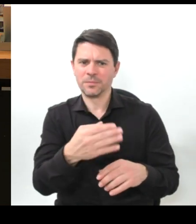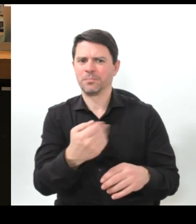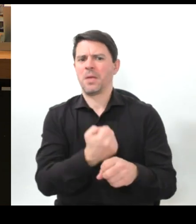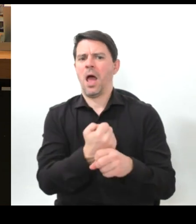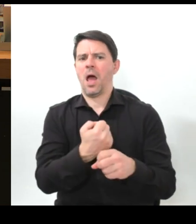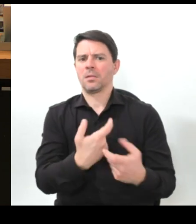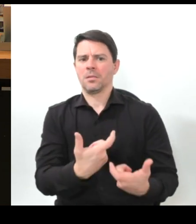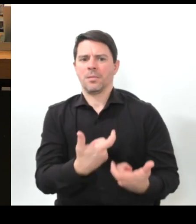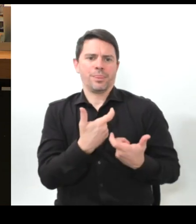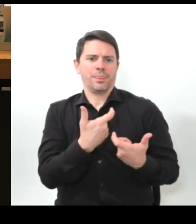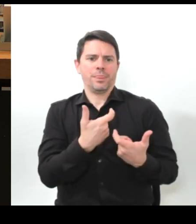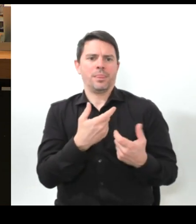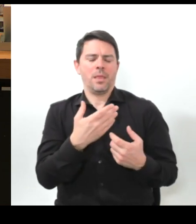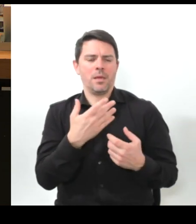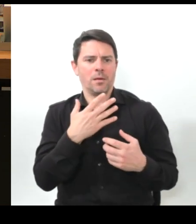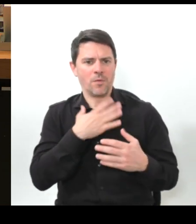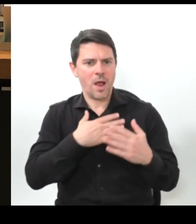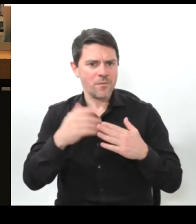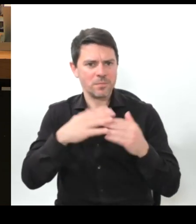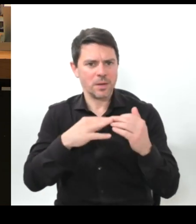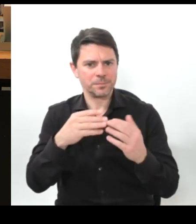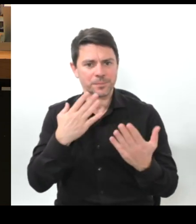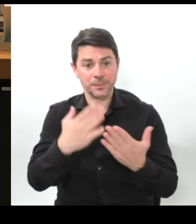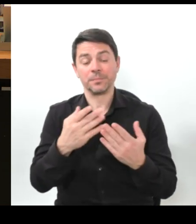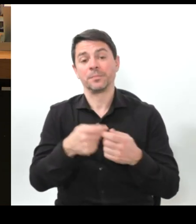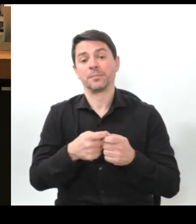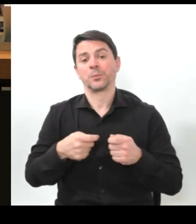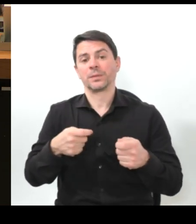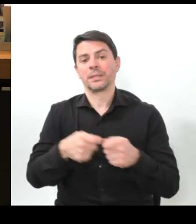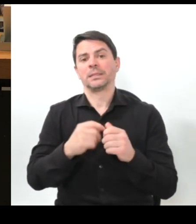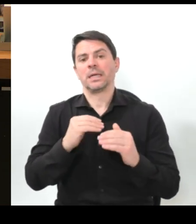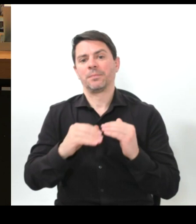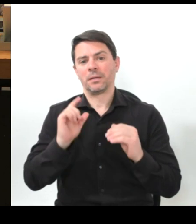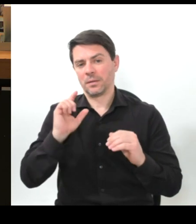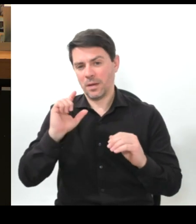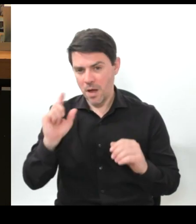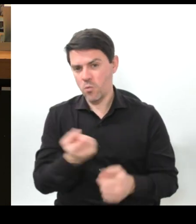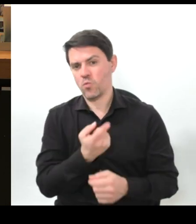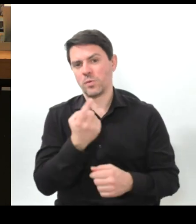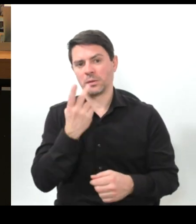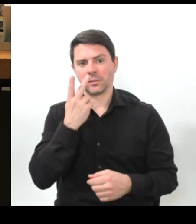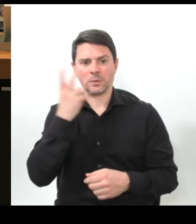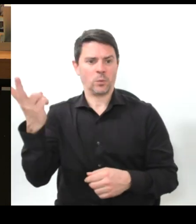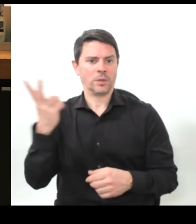ein weiteres Förderprogramm des Bundes für den Ausbau von Solaranlagen auf denkmalgeschützten Gebäuden.